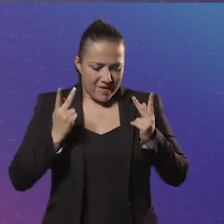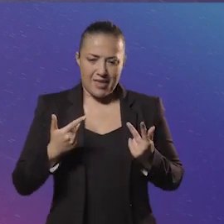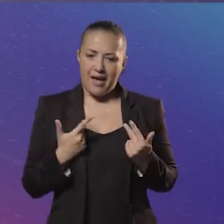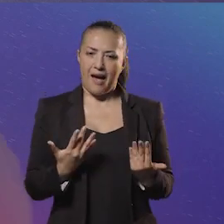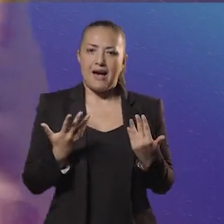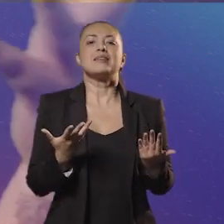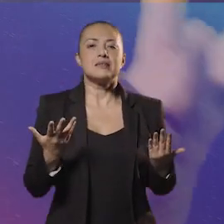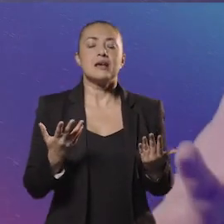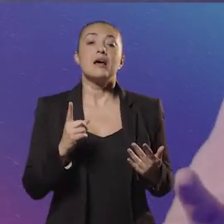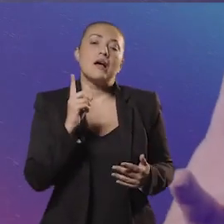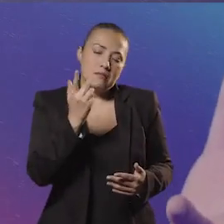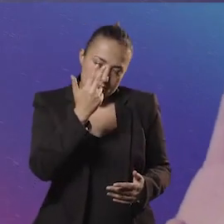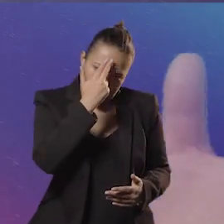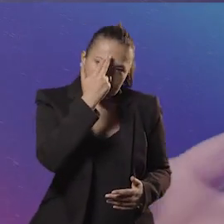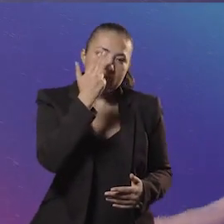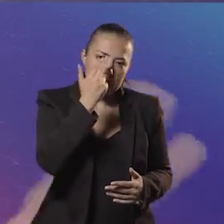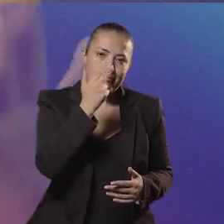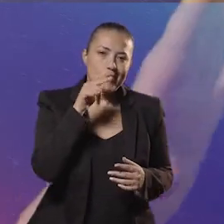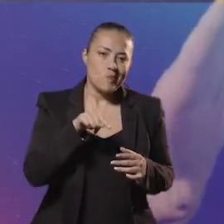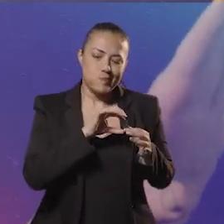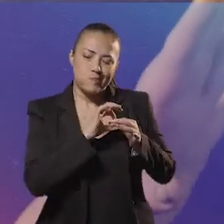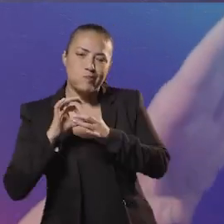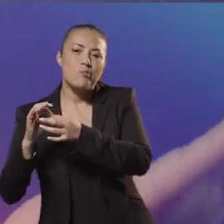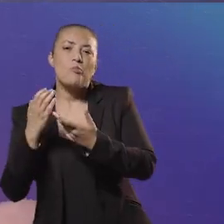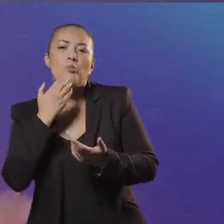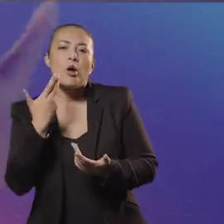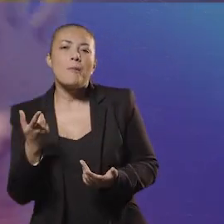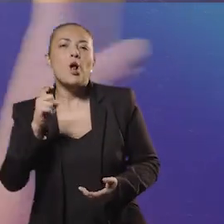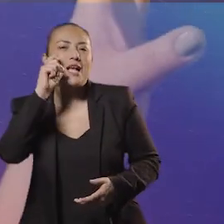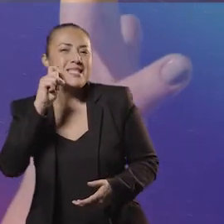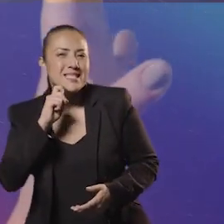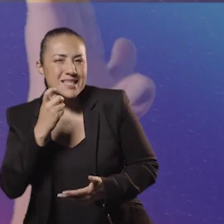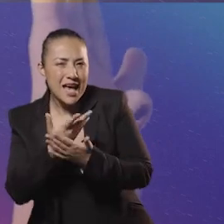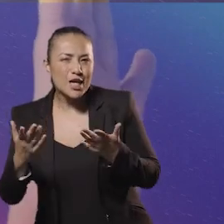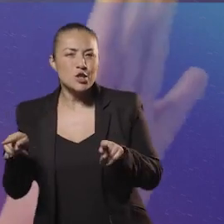Y claro, hay un lugar asociado al sexo, como la experiencia particular